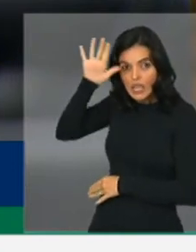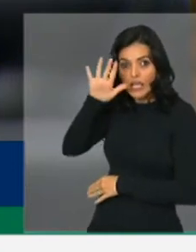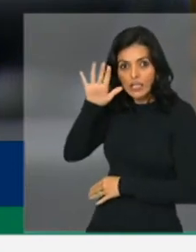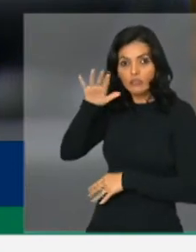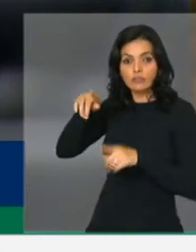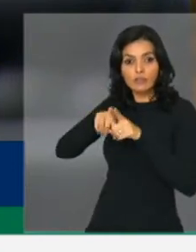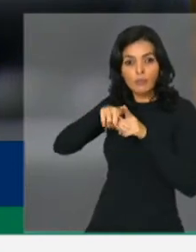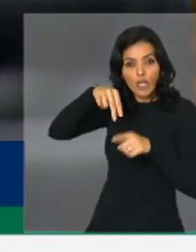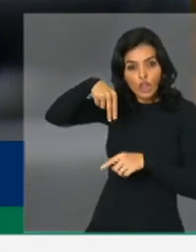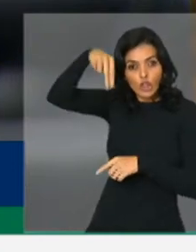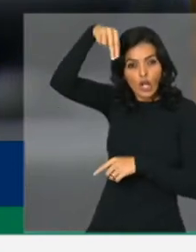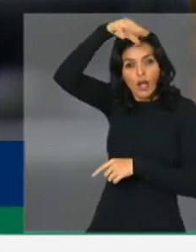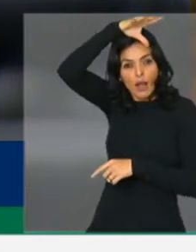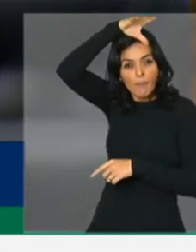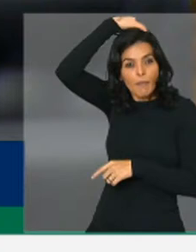PODE MATAR O DOENTE. A DOSE É MUITO ELEVADA. NÃO SE PODE